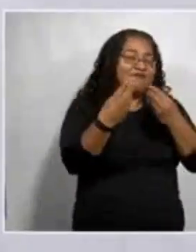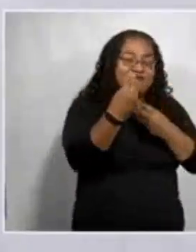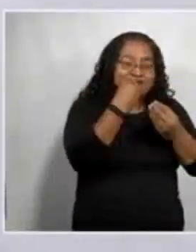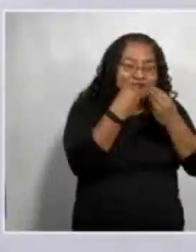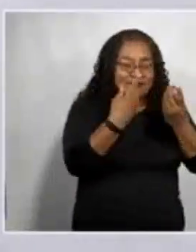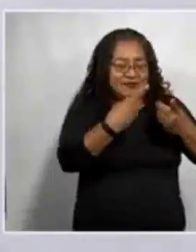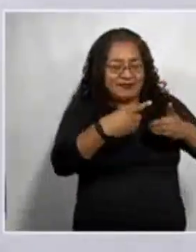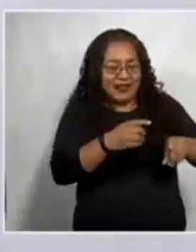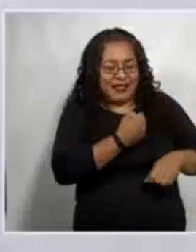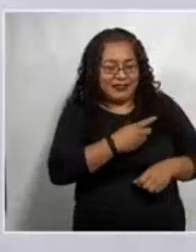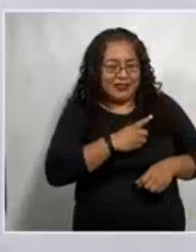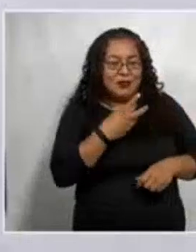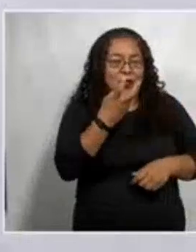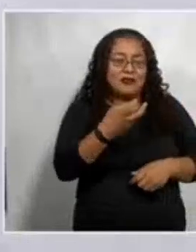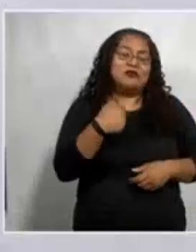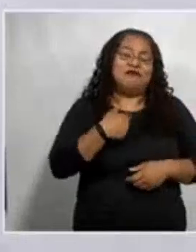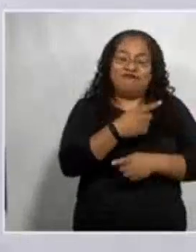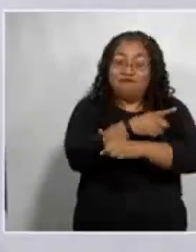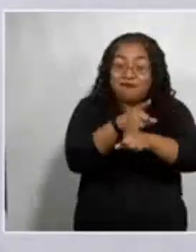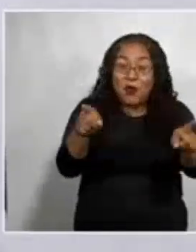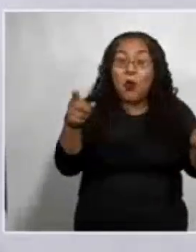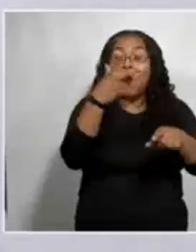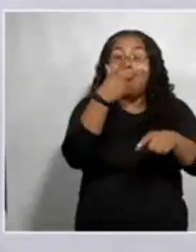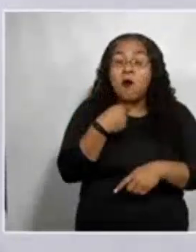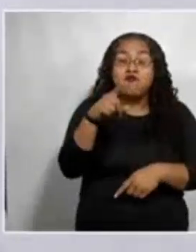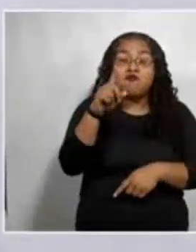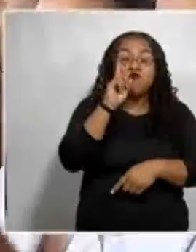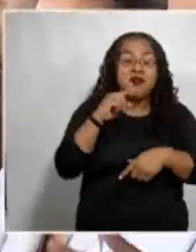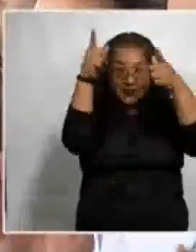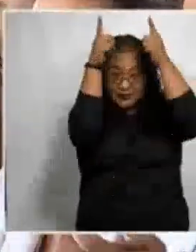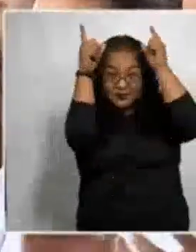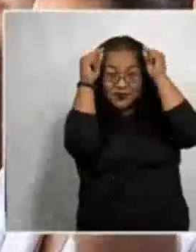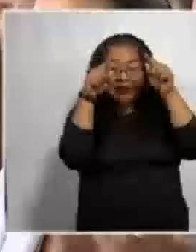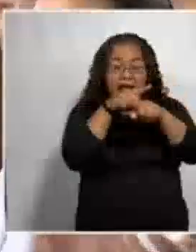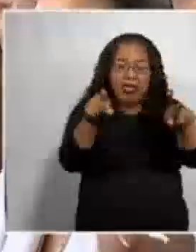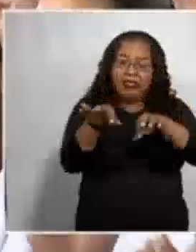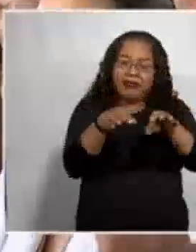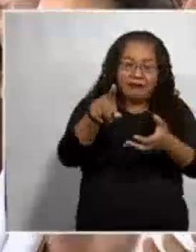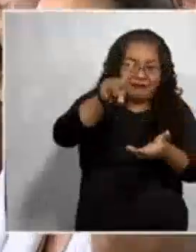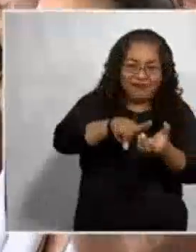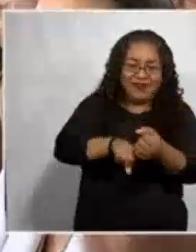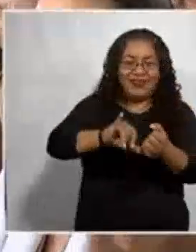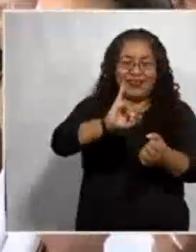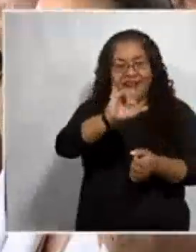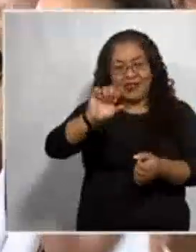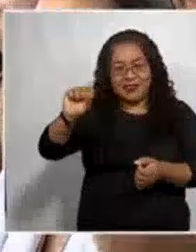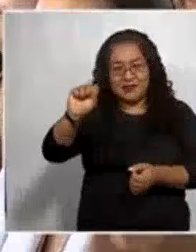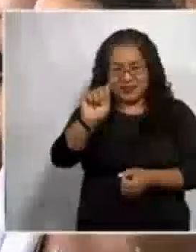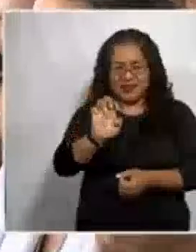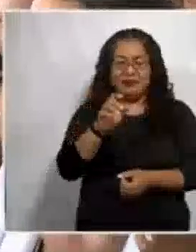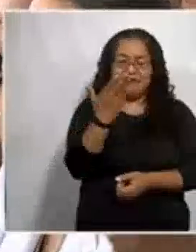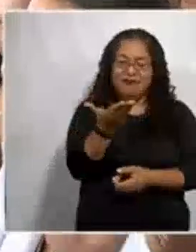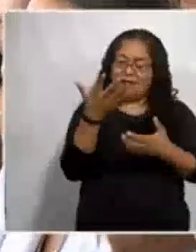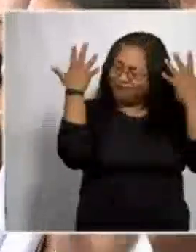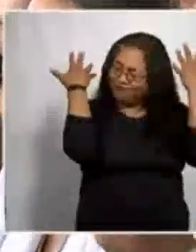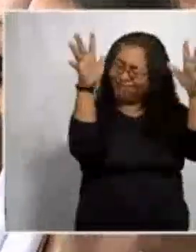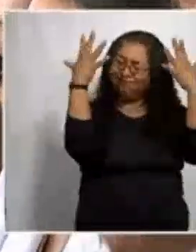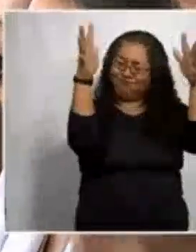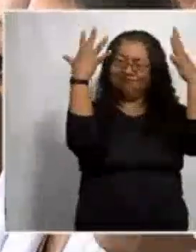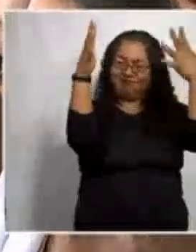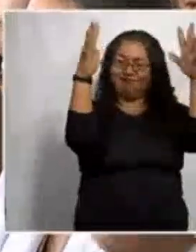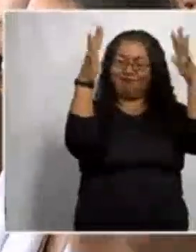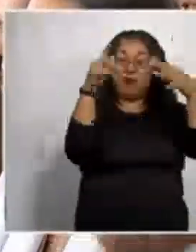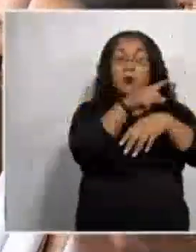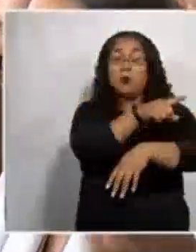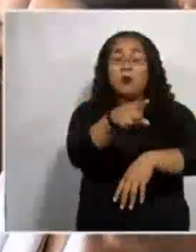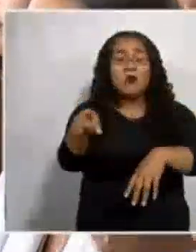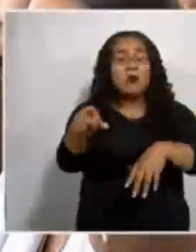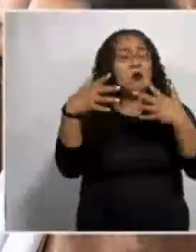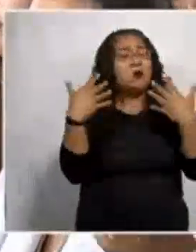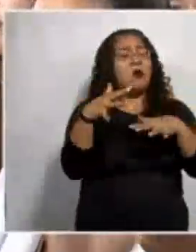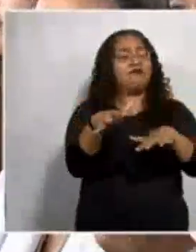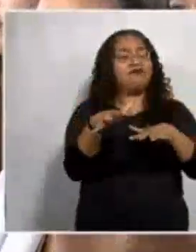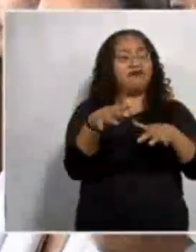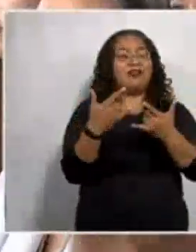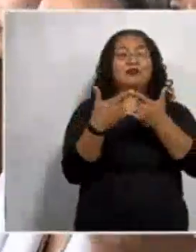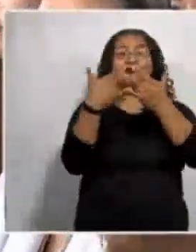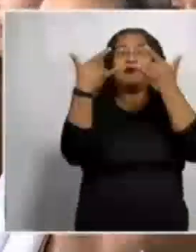gran aplauso a todas y a todos los trabajadores de la salud del Iste porque son estoicos.